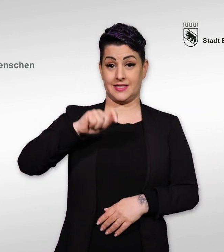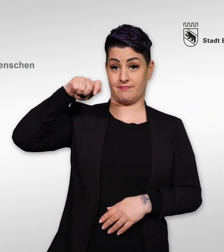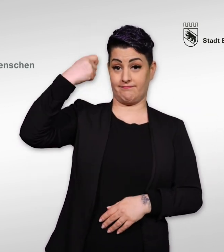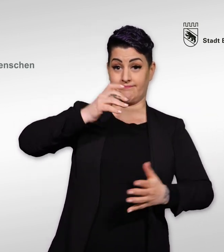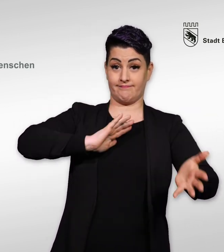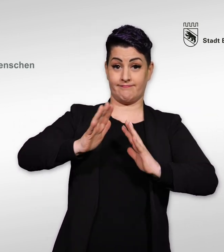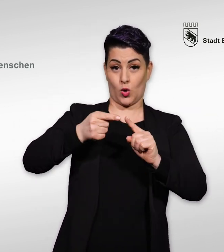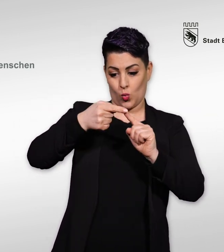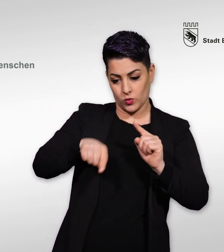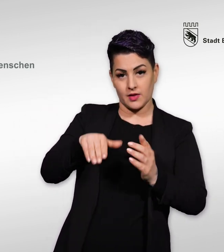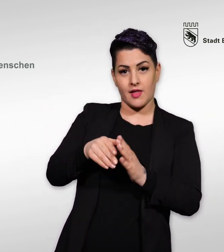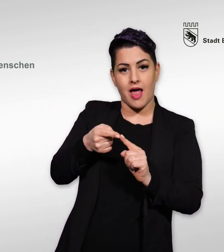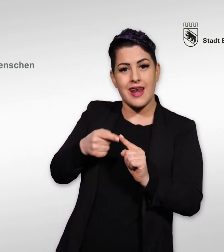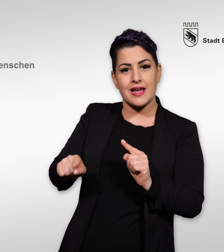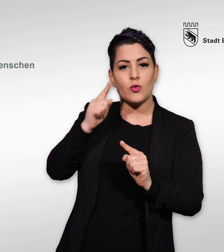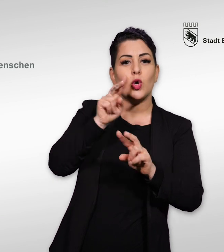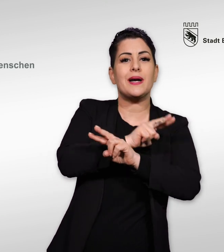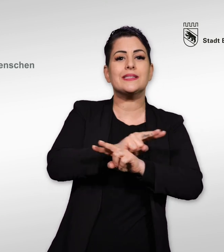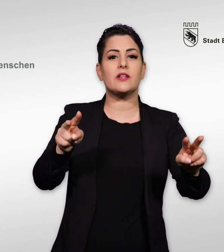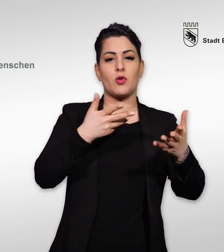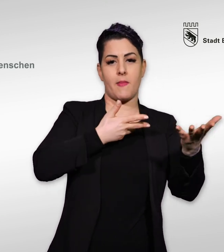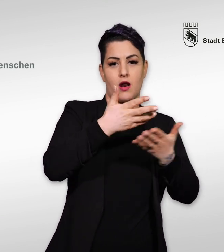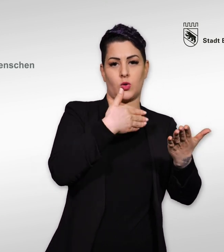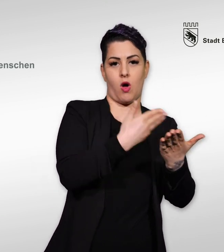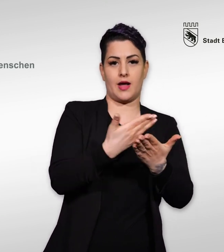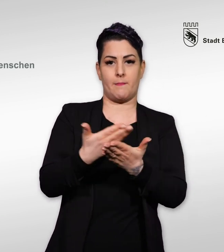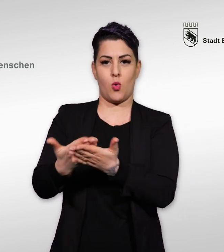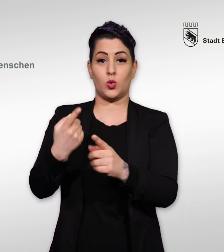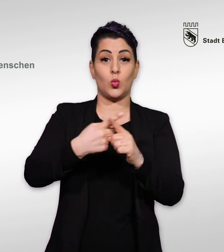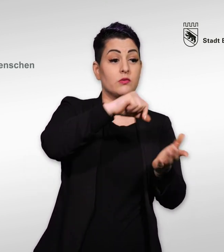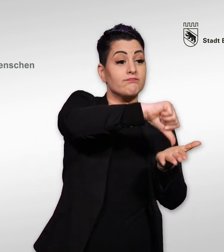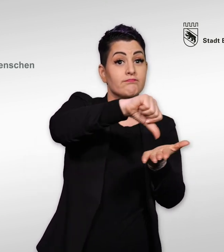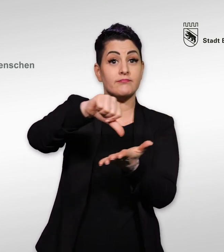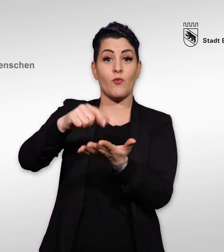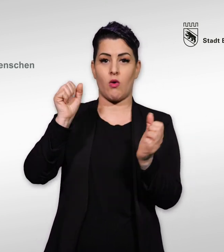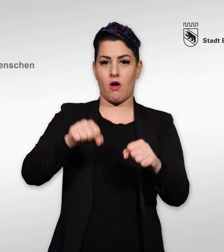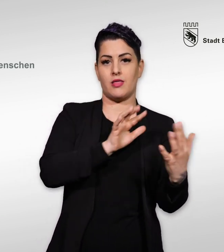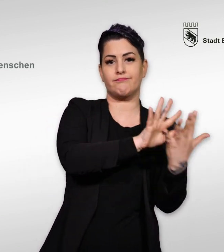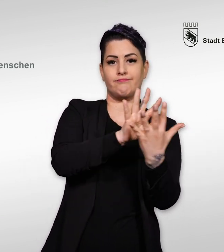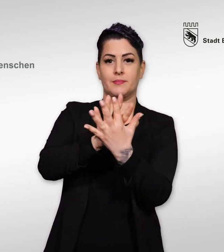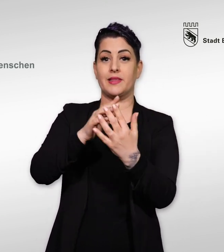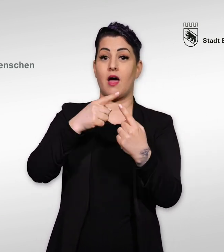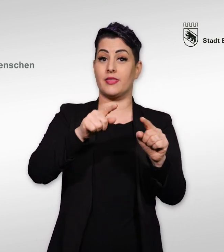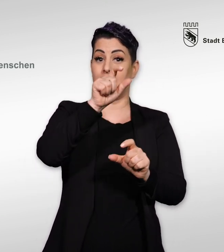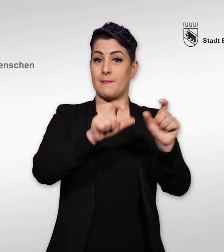Unter dem Video finden Sie einen Link auf eine Übersicht mit Beratungsangeboten und Treffpunkten